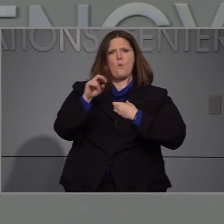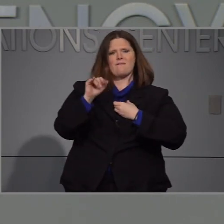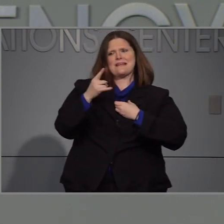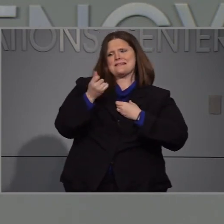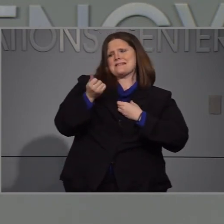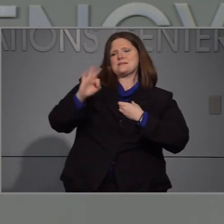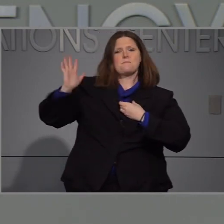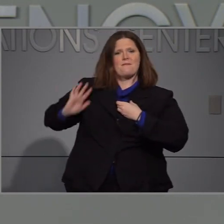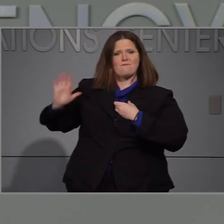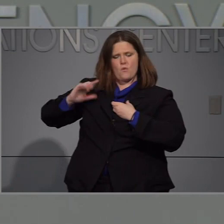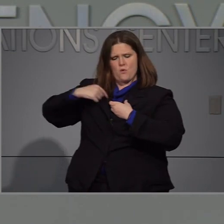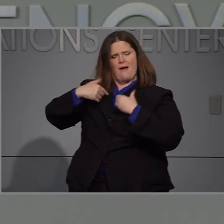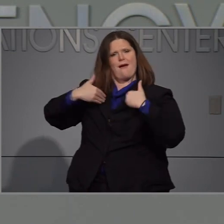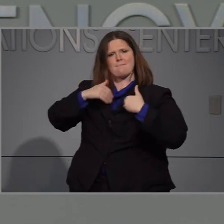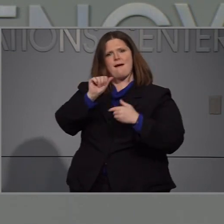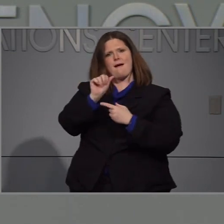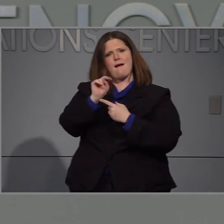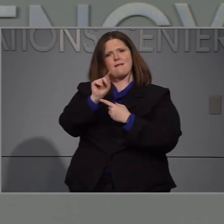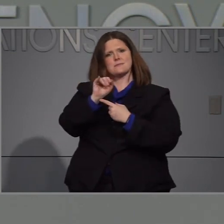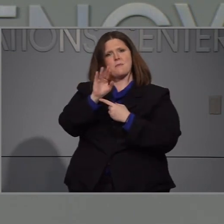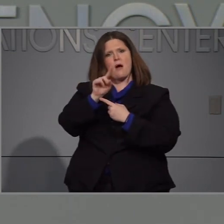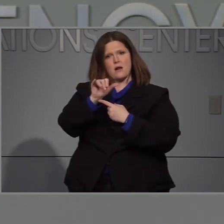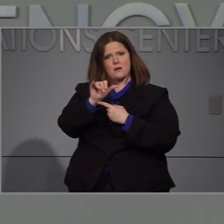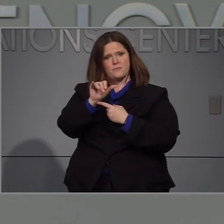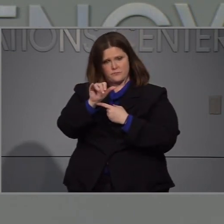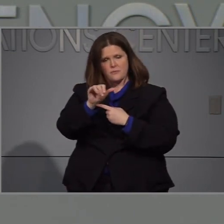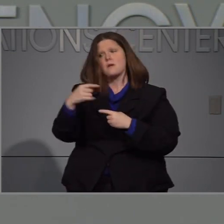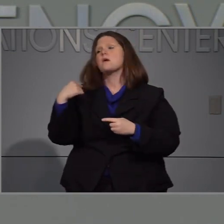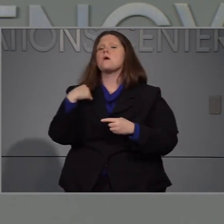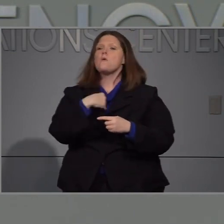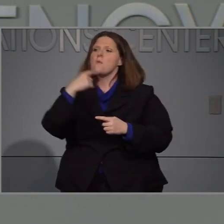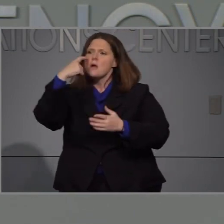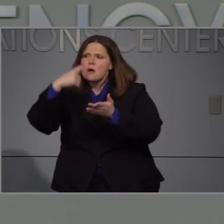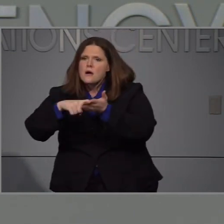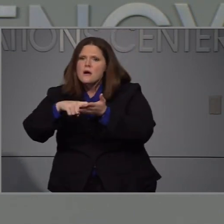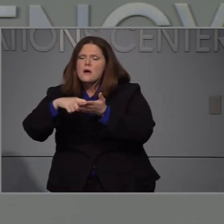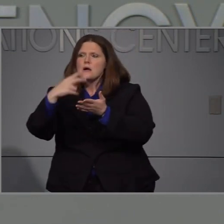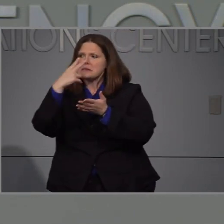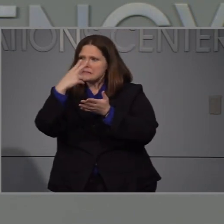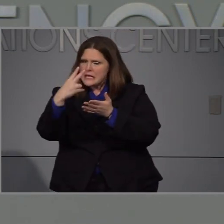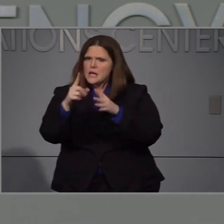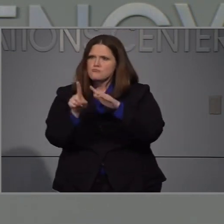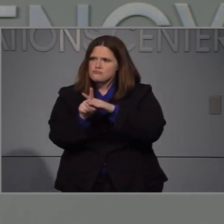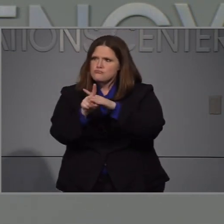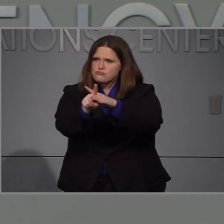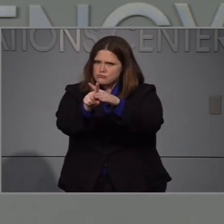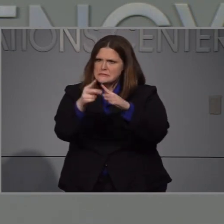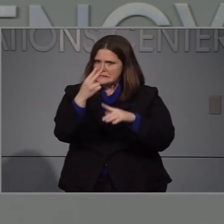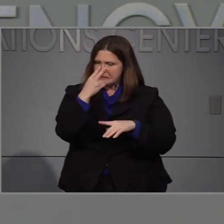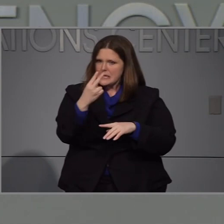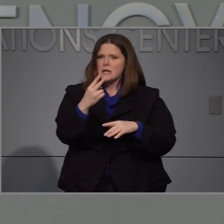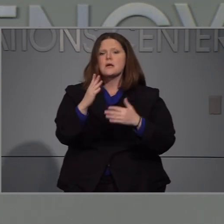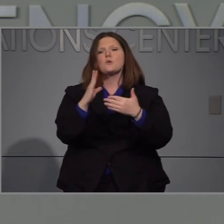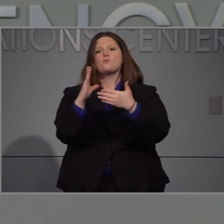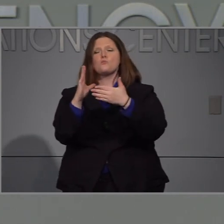diecinueve. Lo que estamos viendo esquí. El número de casos. Estamos viendo que hay una tasa de prevalencia en algunos de estos